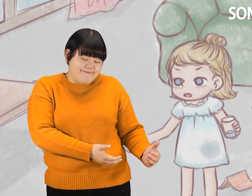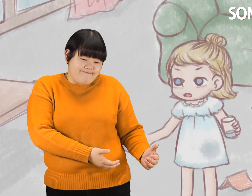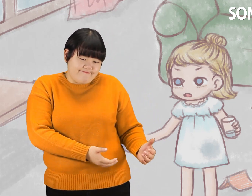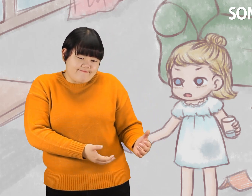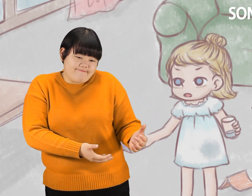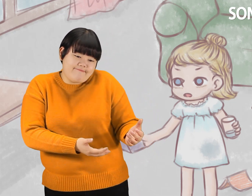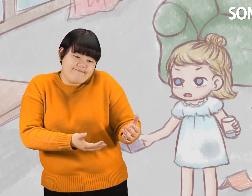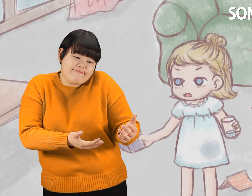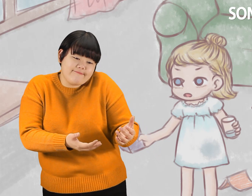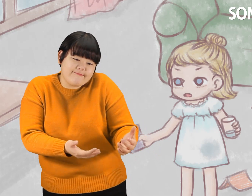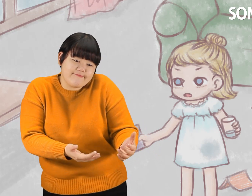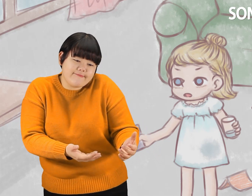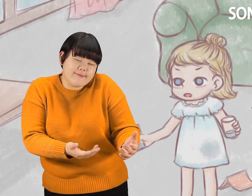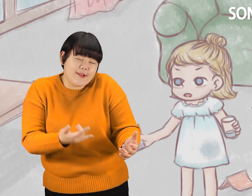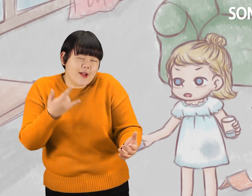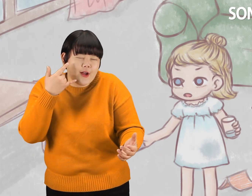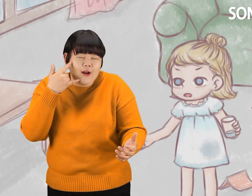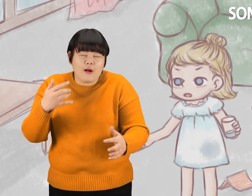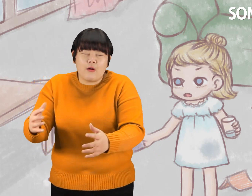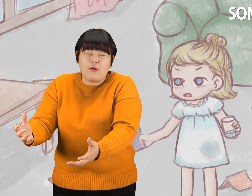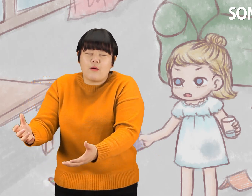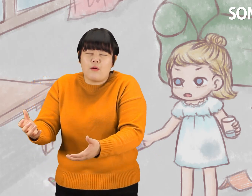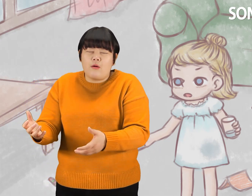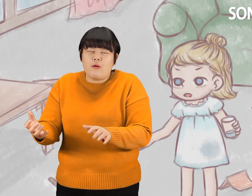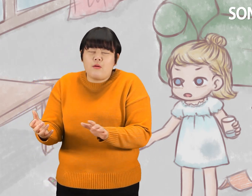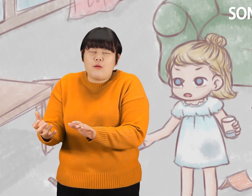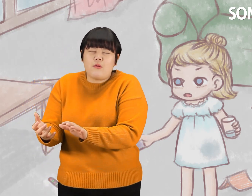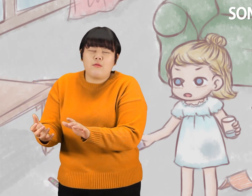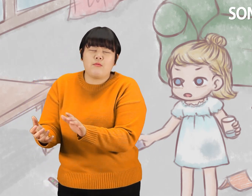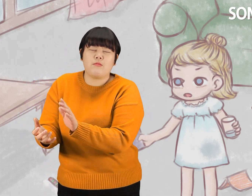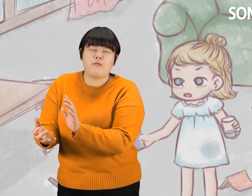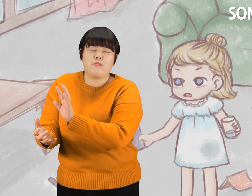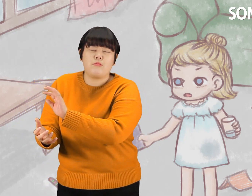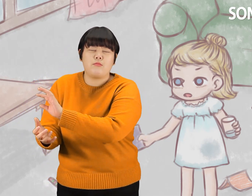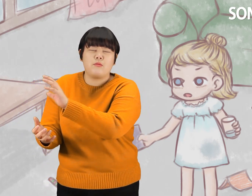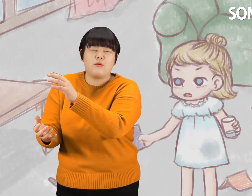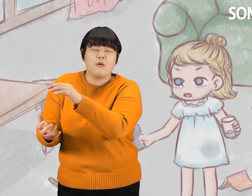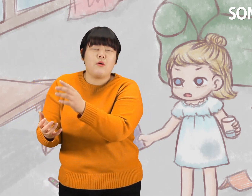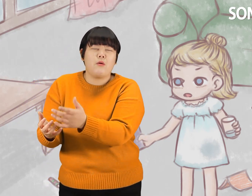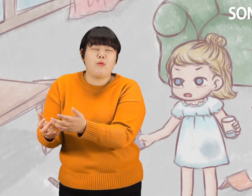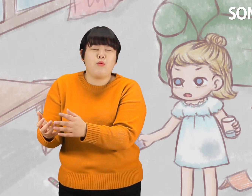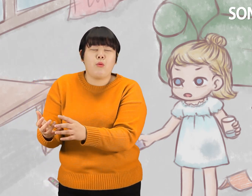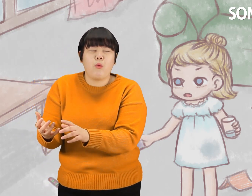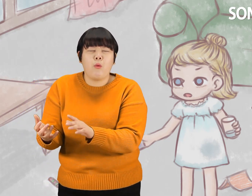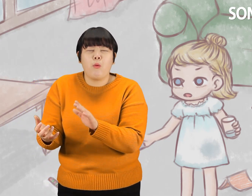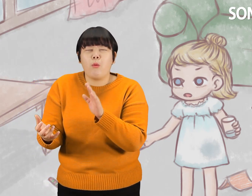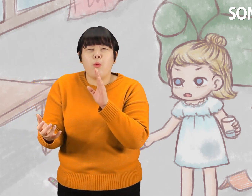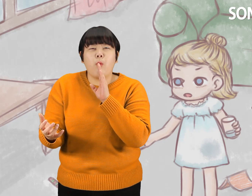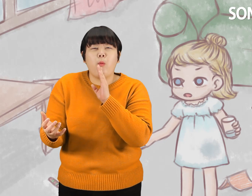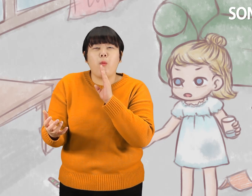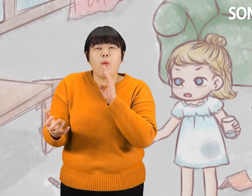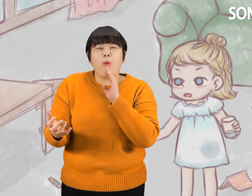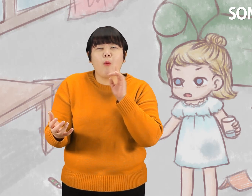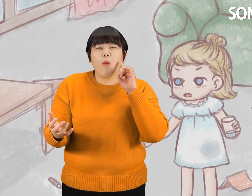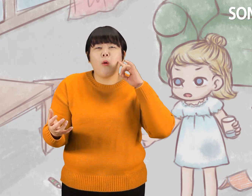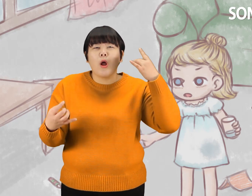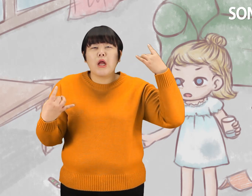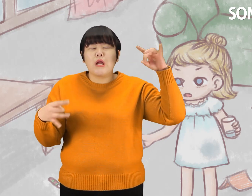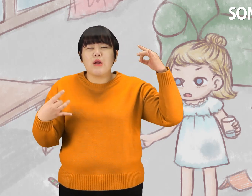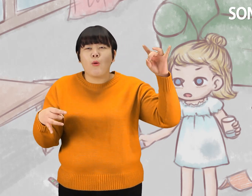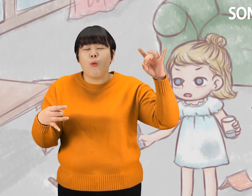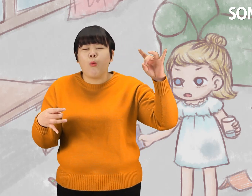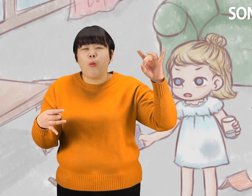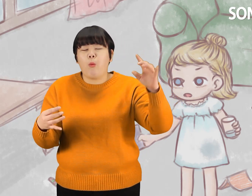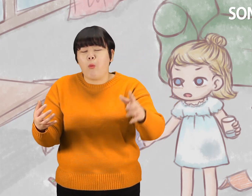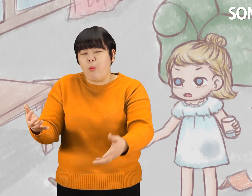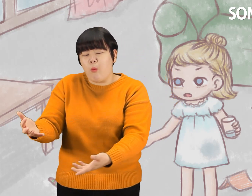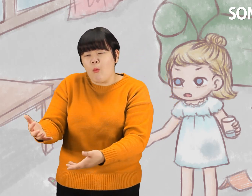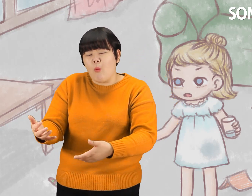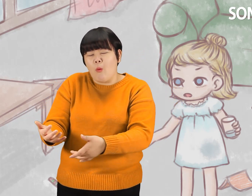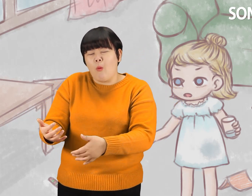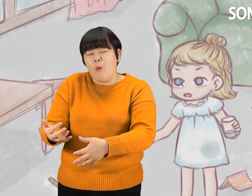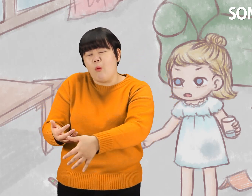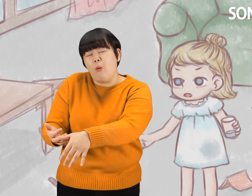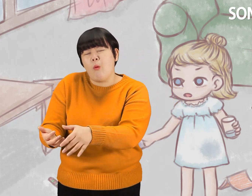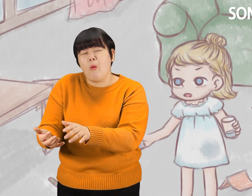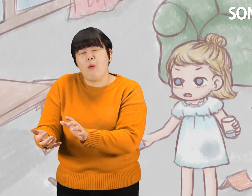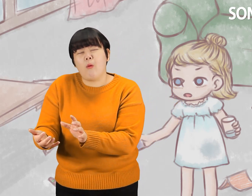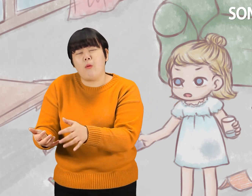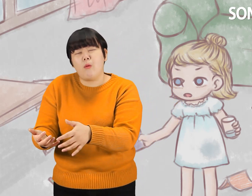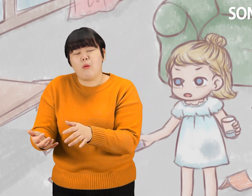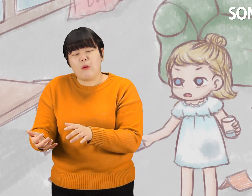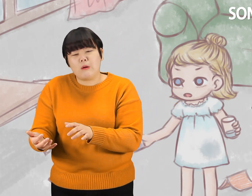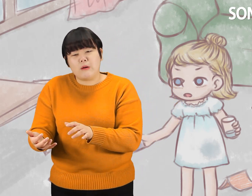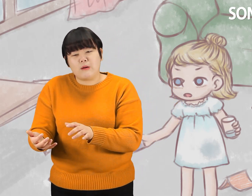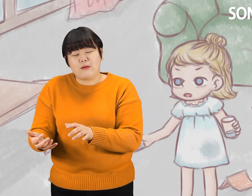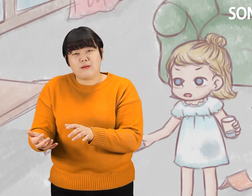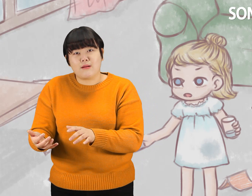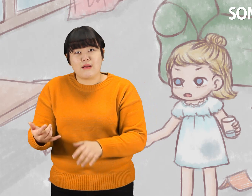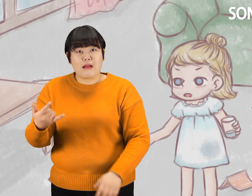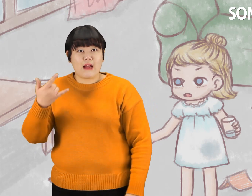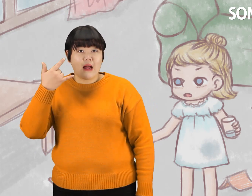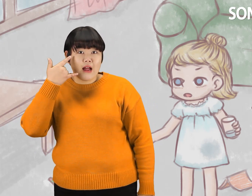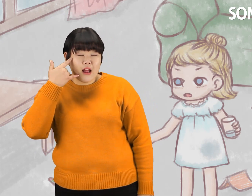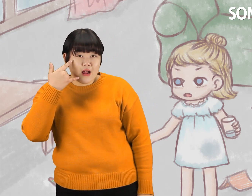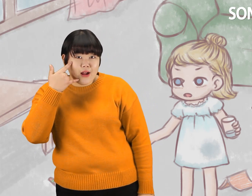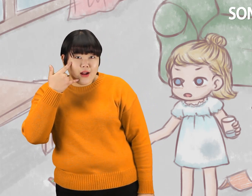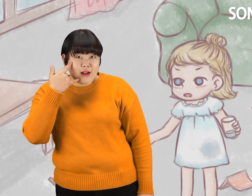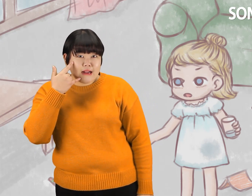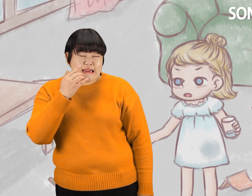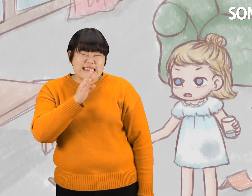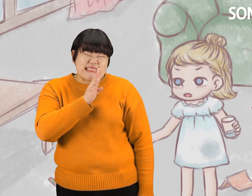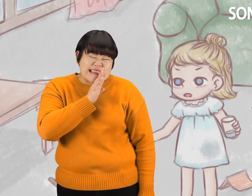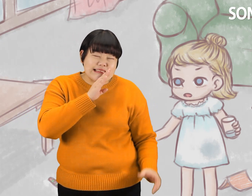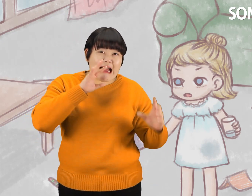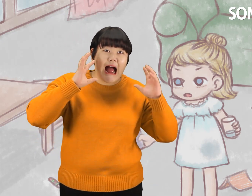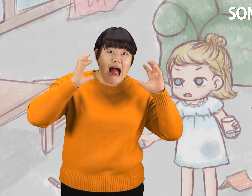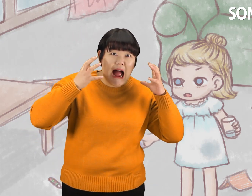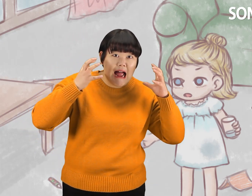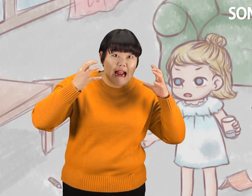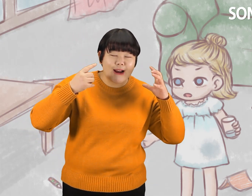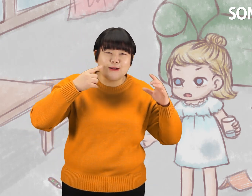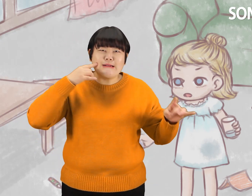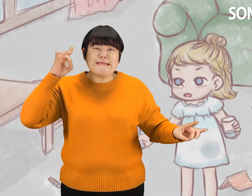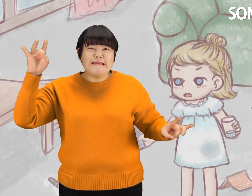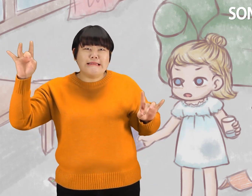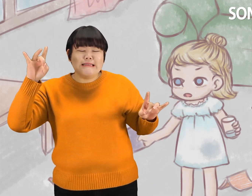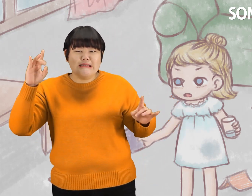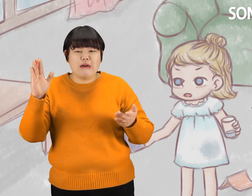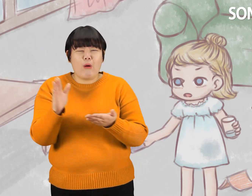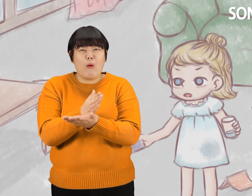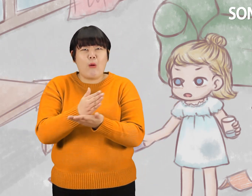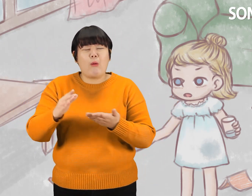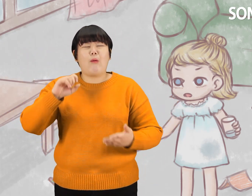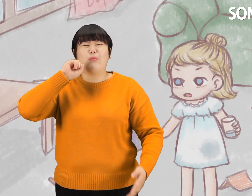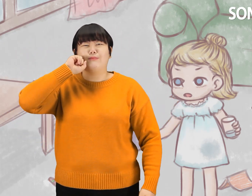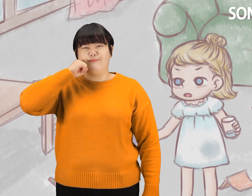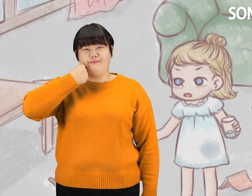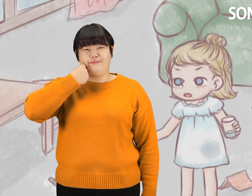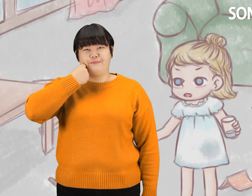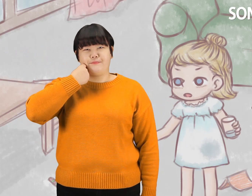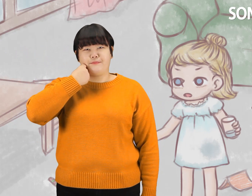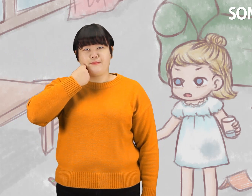しかし、ヘレンは、赤ちゃんと人形の違いを知らない。